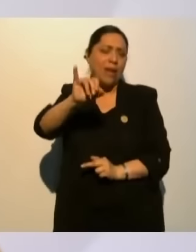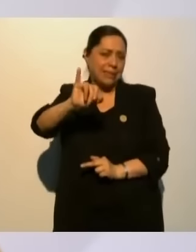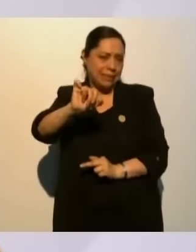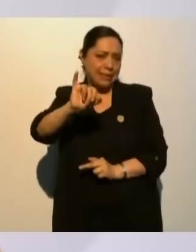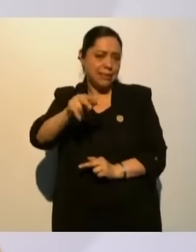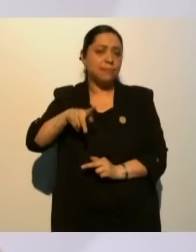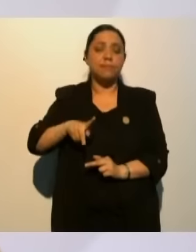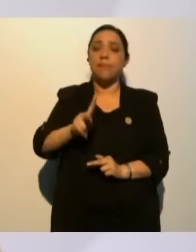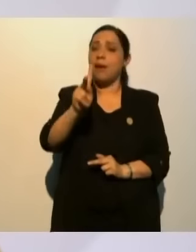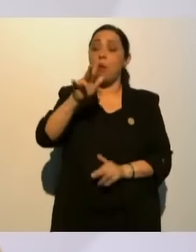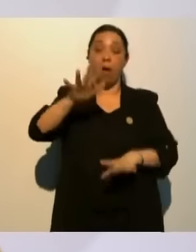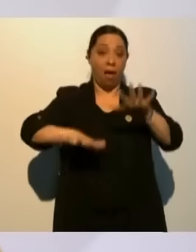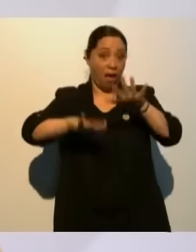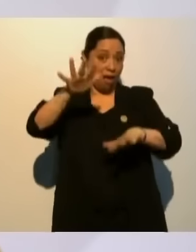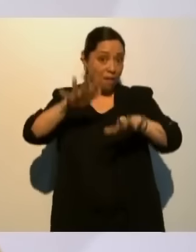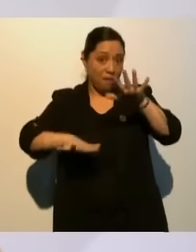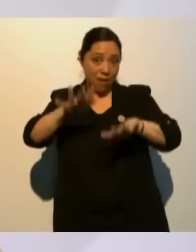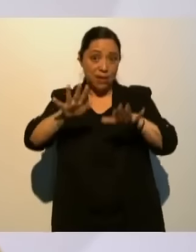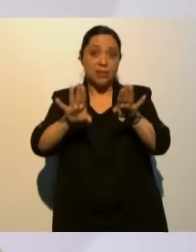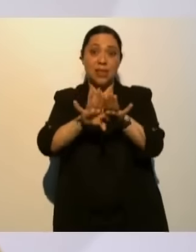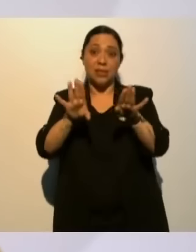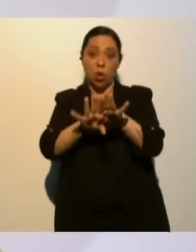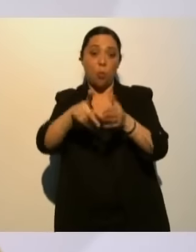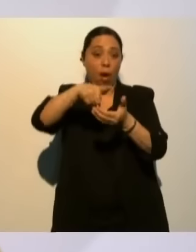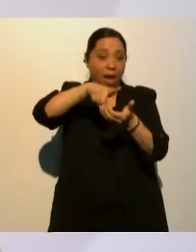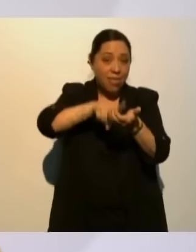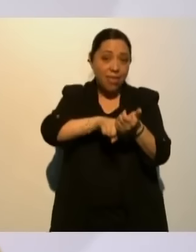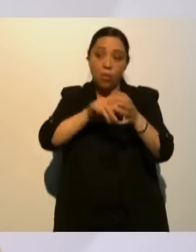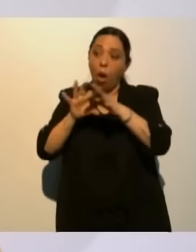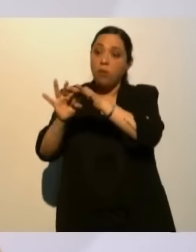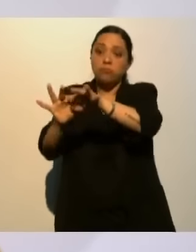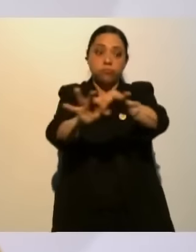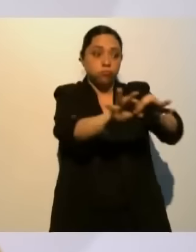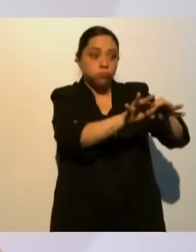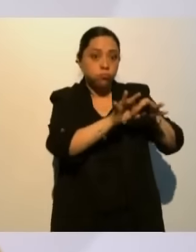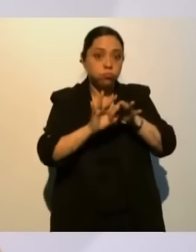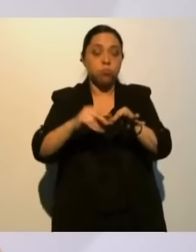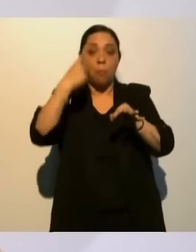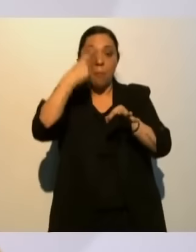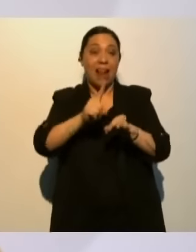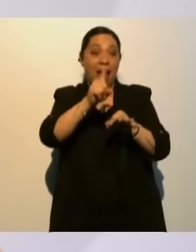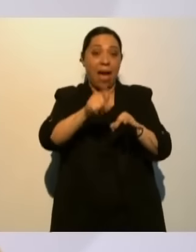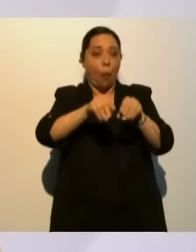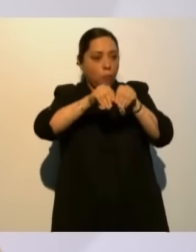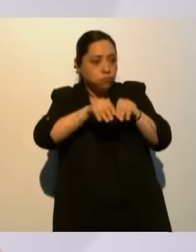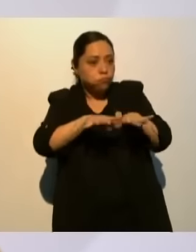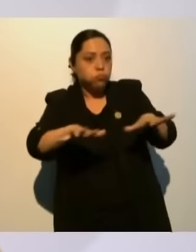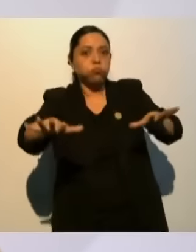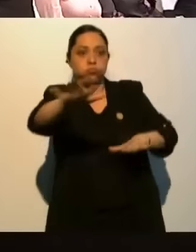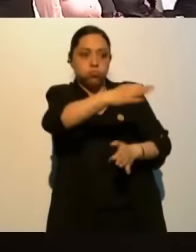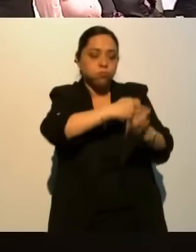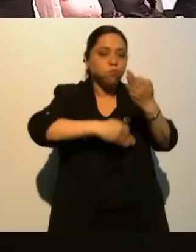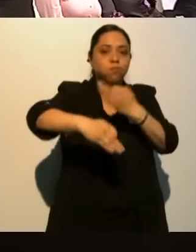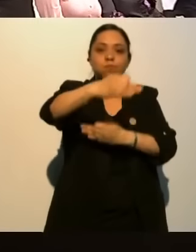son suficientes las redes municipales para llevar agua a las distintas localidades particularmente